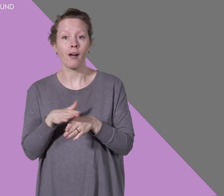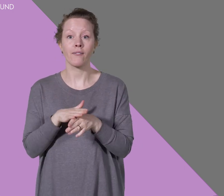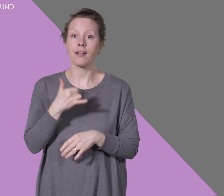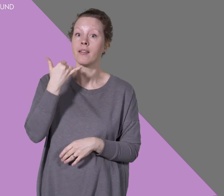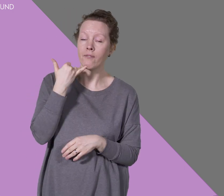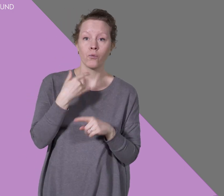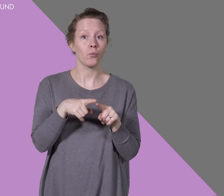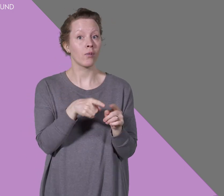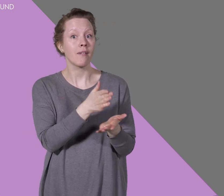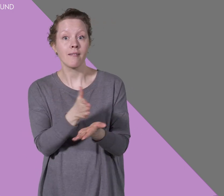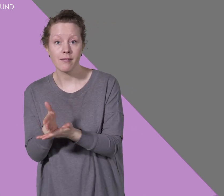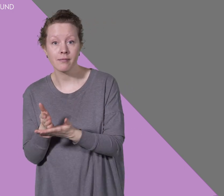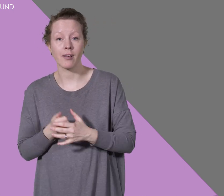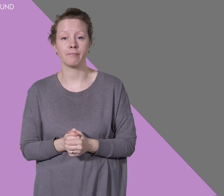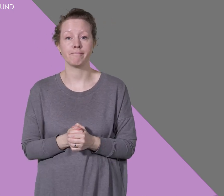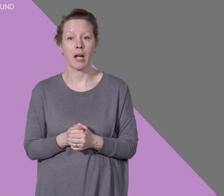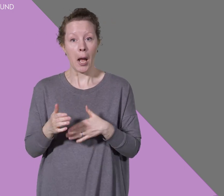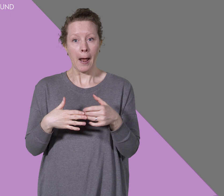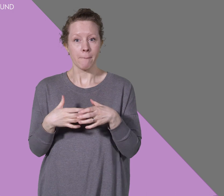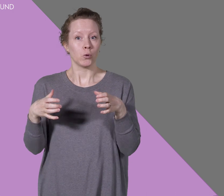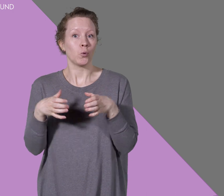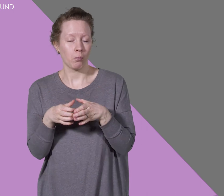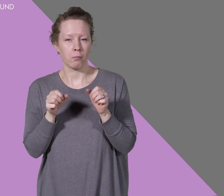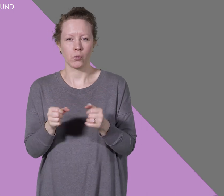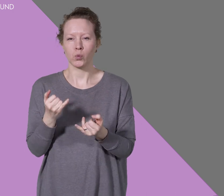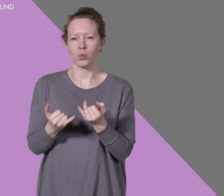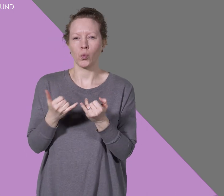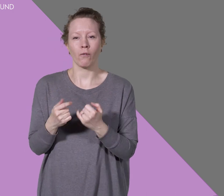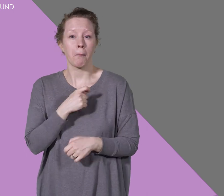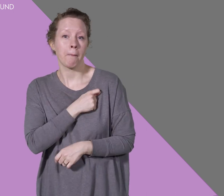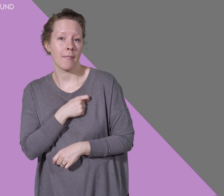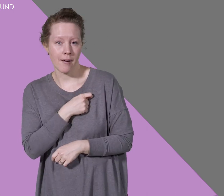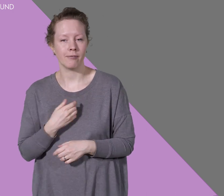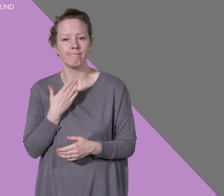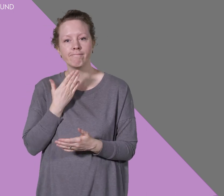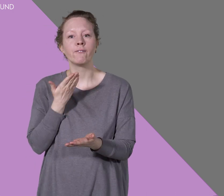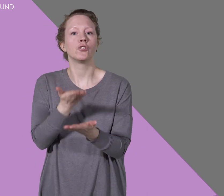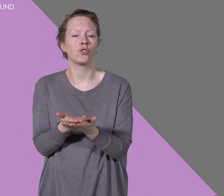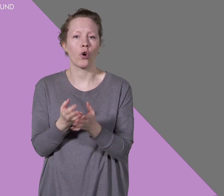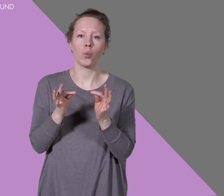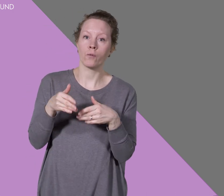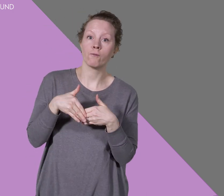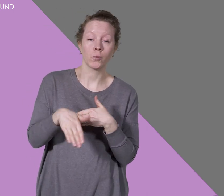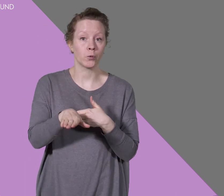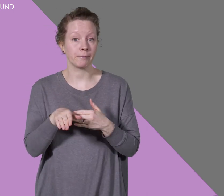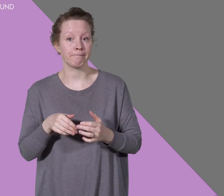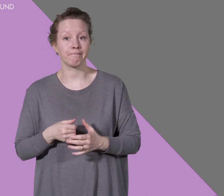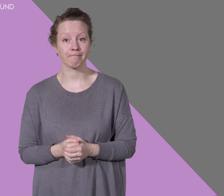att uträtta ärenden per telefon. Senast i slutet av maj är det meningen att arbetsgruppen - ska presentera sina planer för fortsättningen.